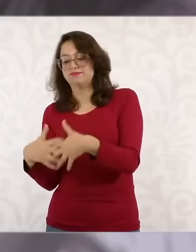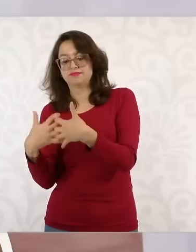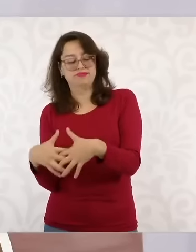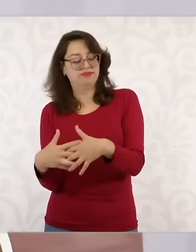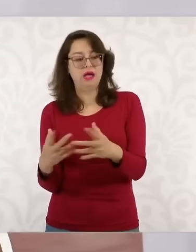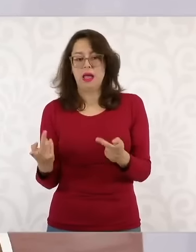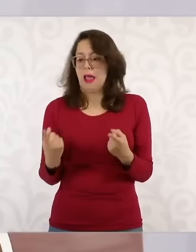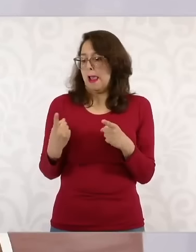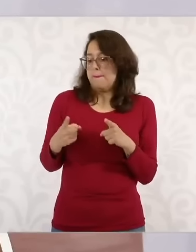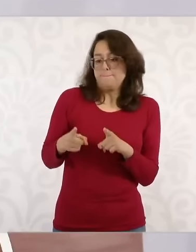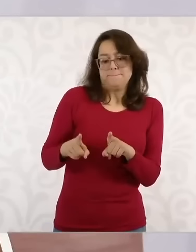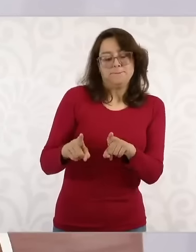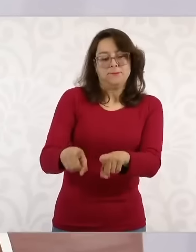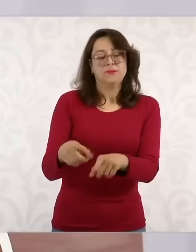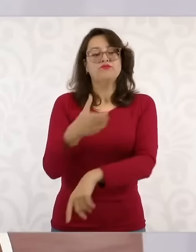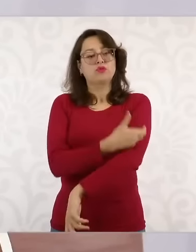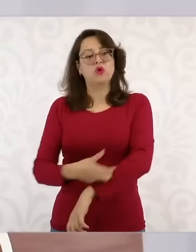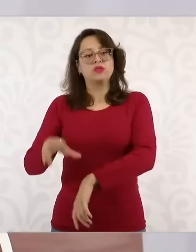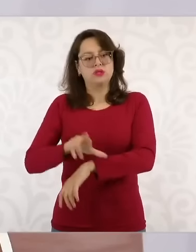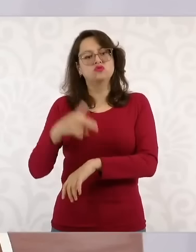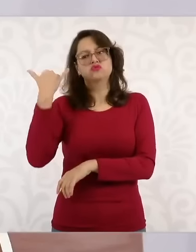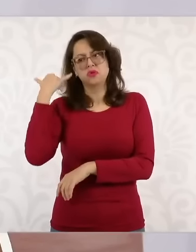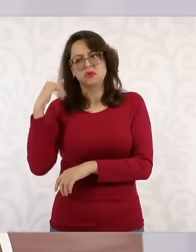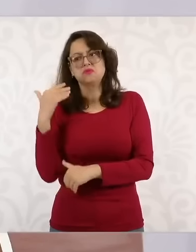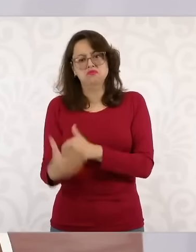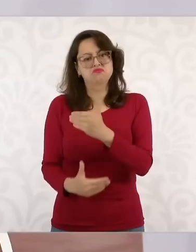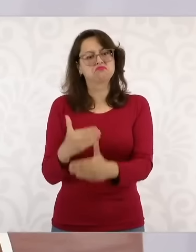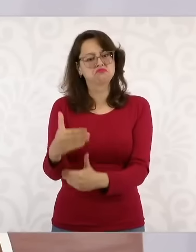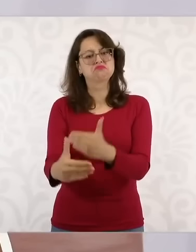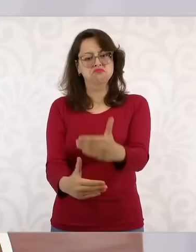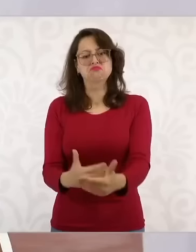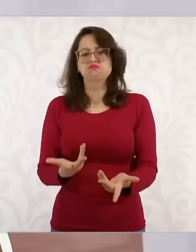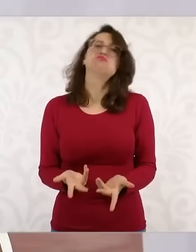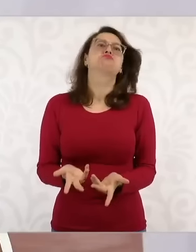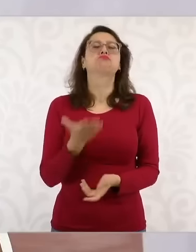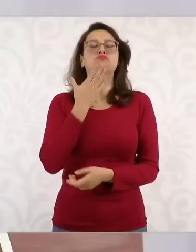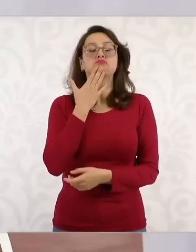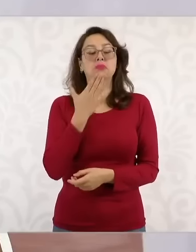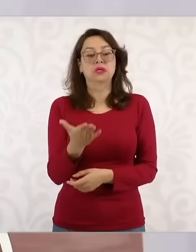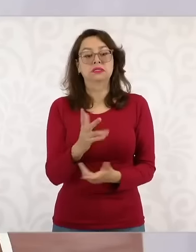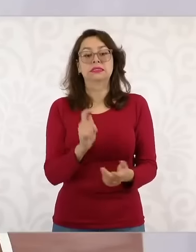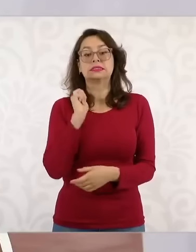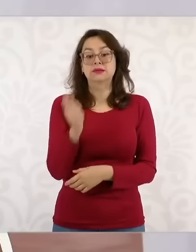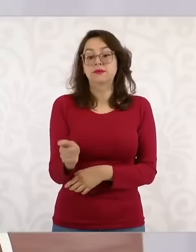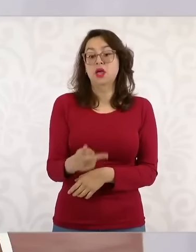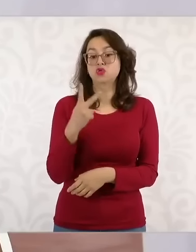este de Yucatán y van las obras en proceso. O sea, la idea es eh ambos proyectos concluirán en tiempo